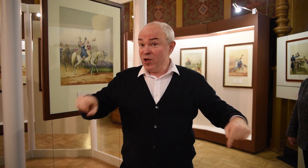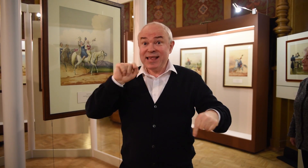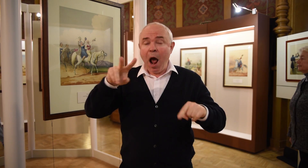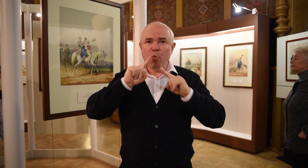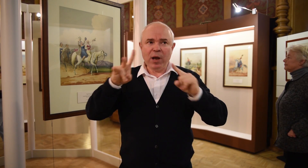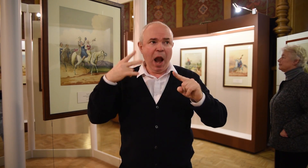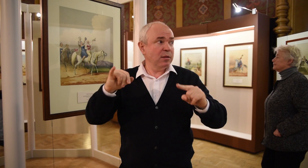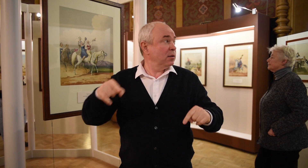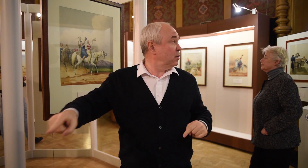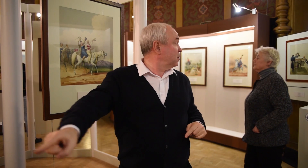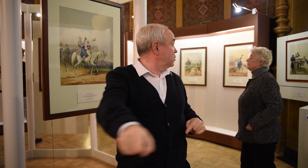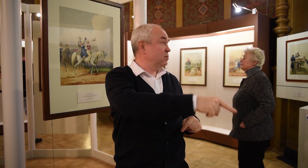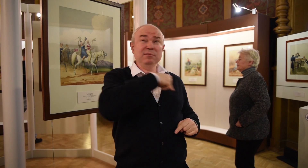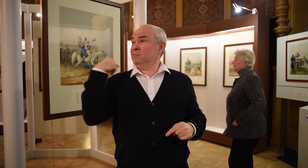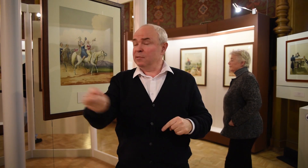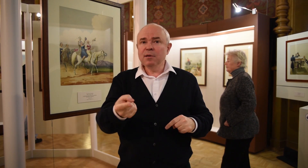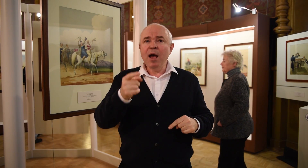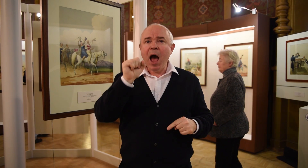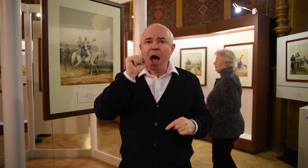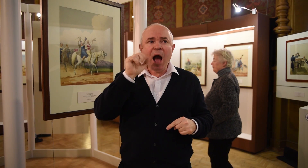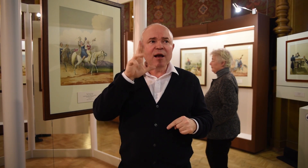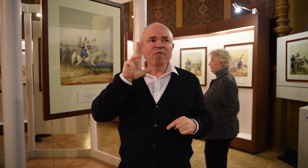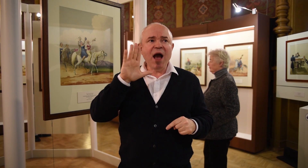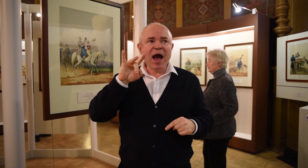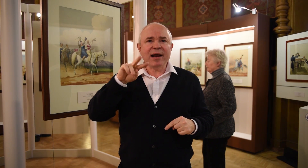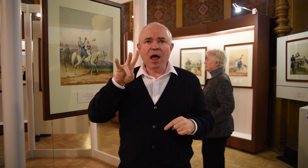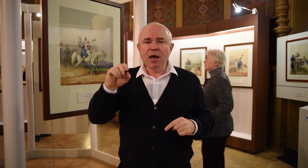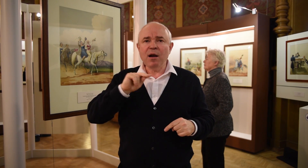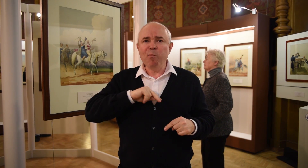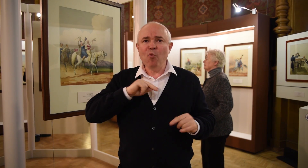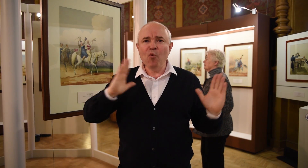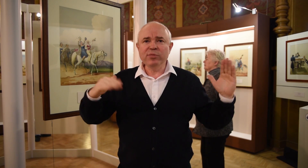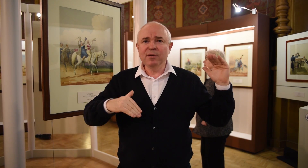А этот зал уникальный! Тут на стенах - акварельные работы.